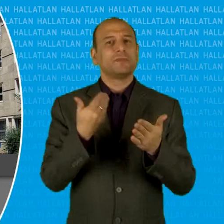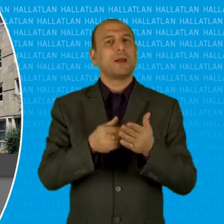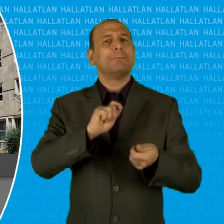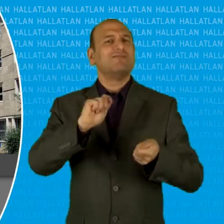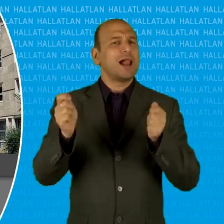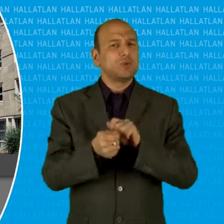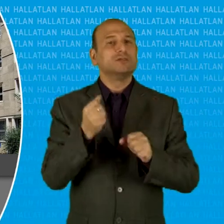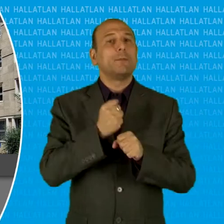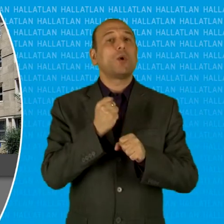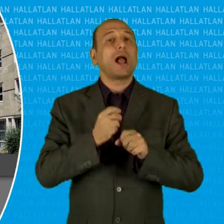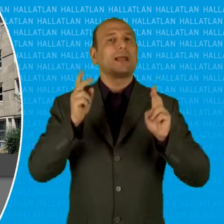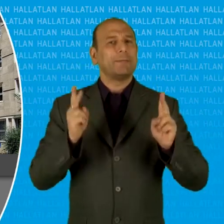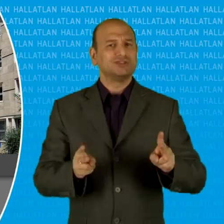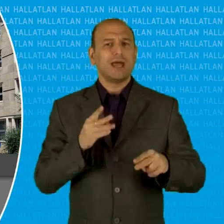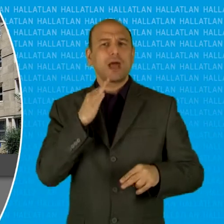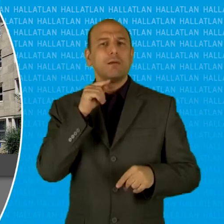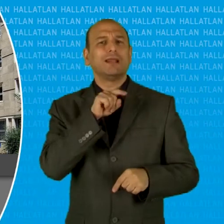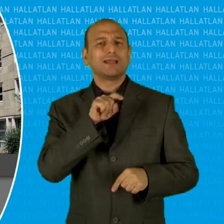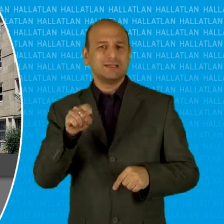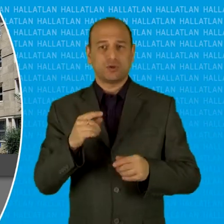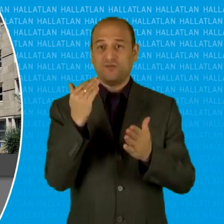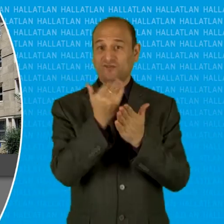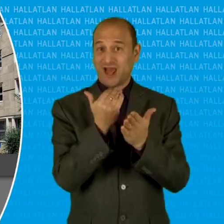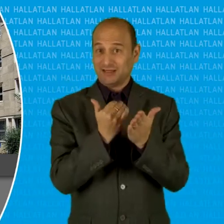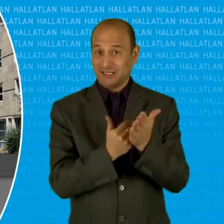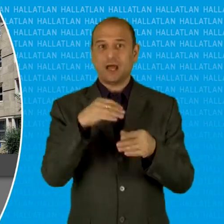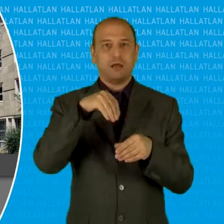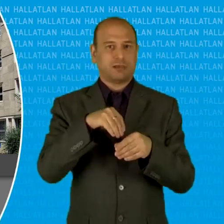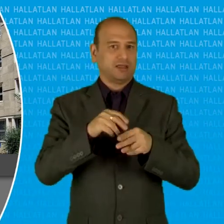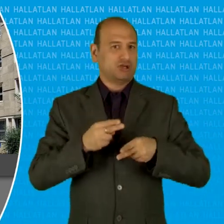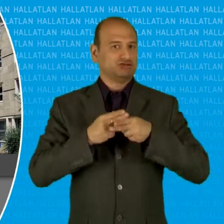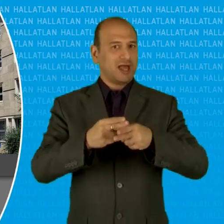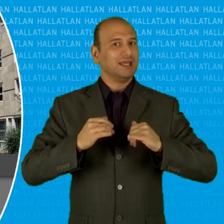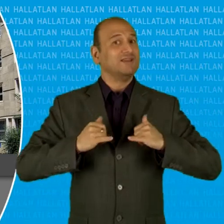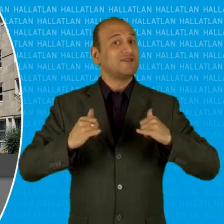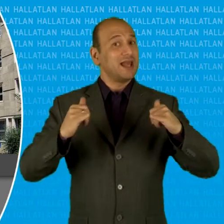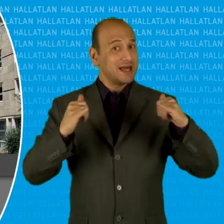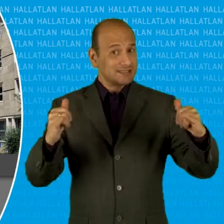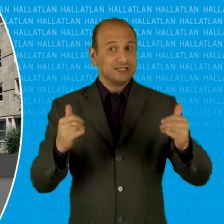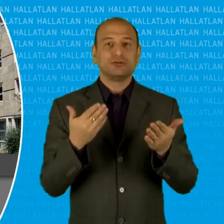A megváltozott munkaképességűek rehabilitációjának feltételeit segíti a fejlesztés,